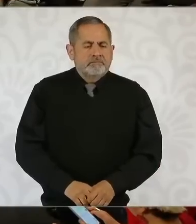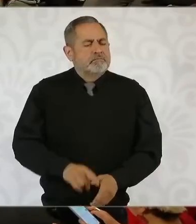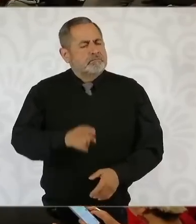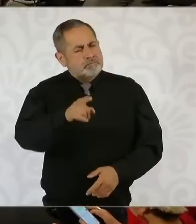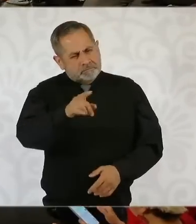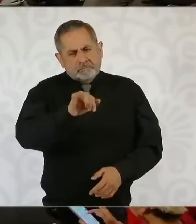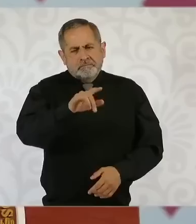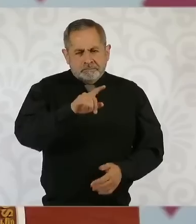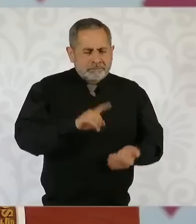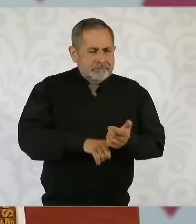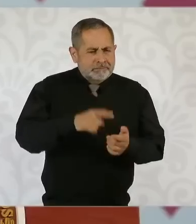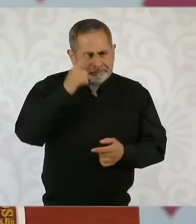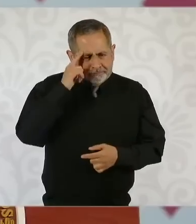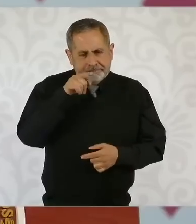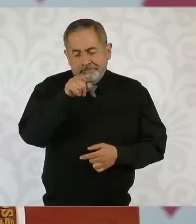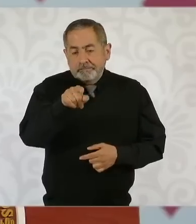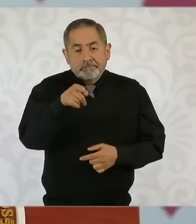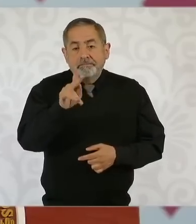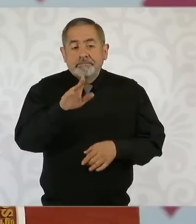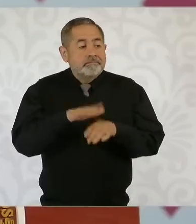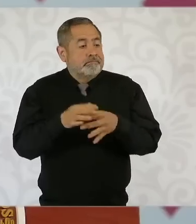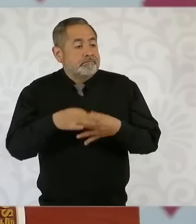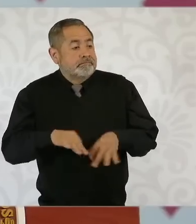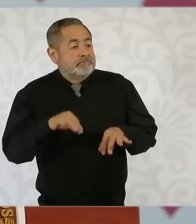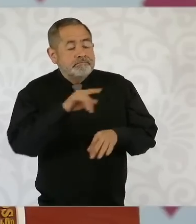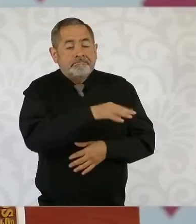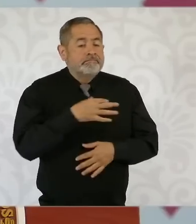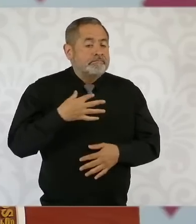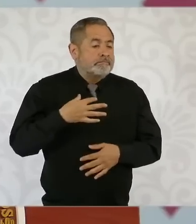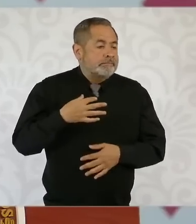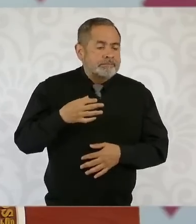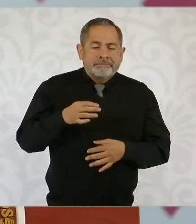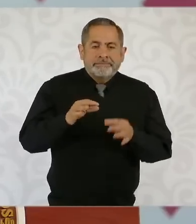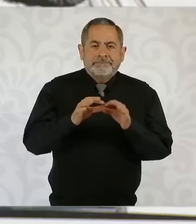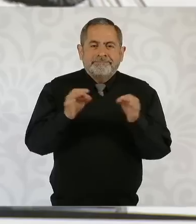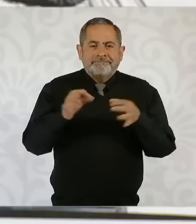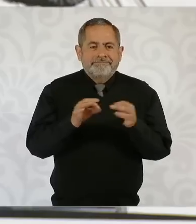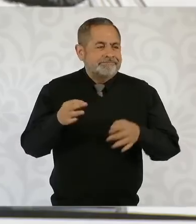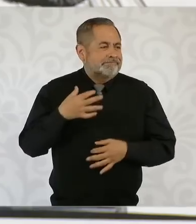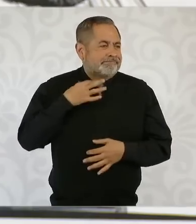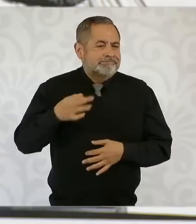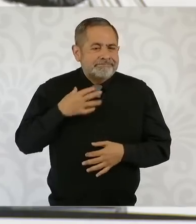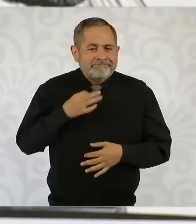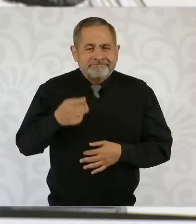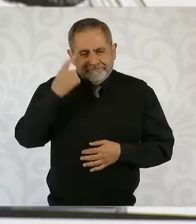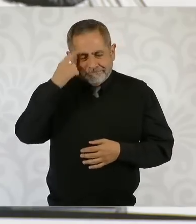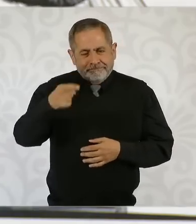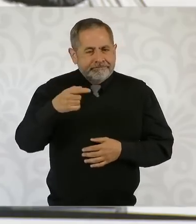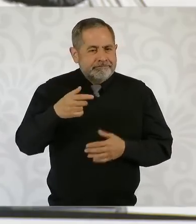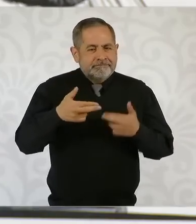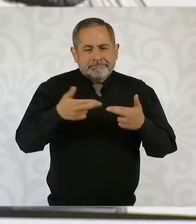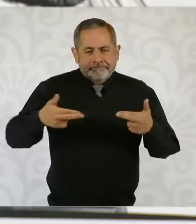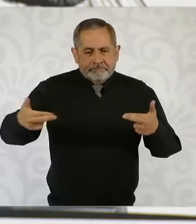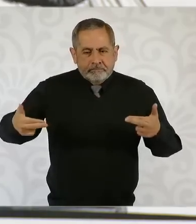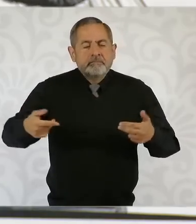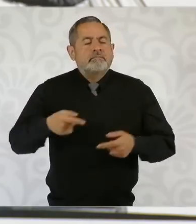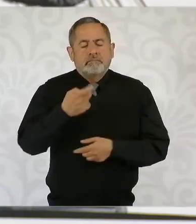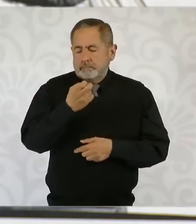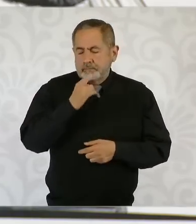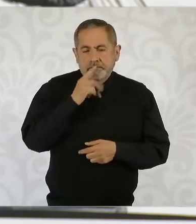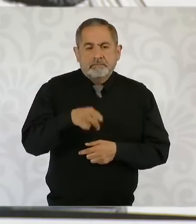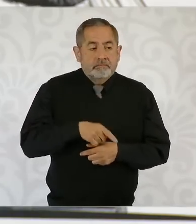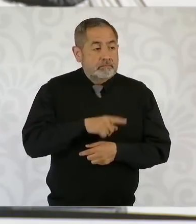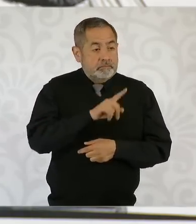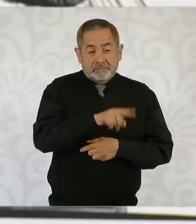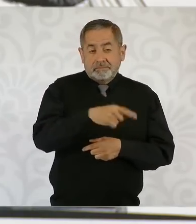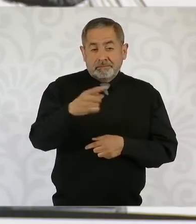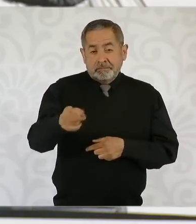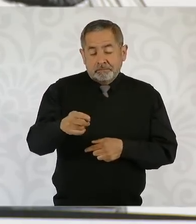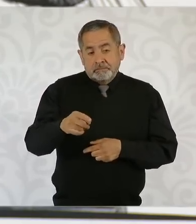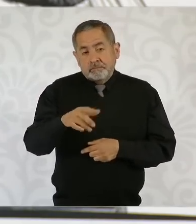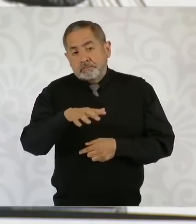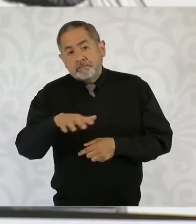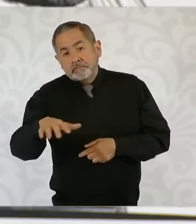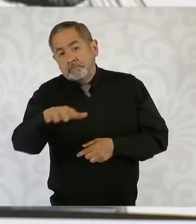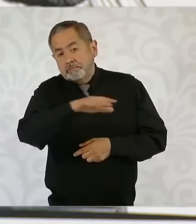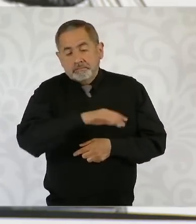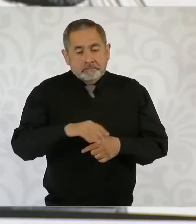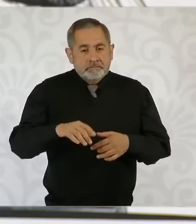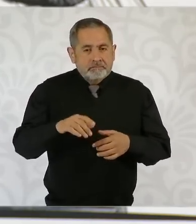industria de exportación muy importante en nuestro país e la industria eh de muebles por ejemplo